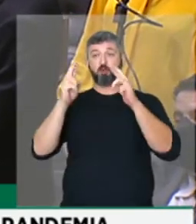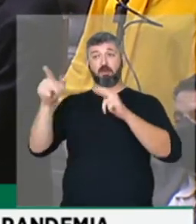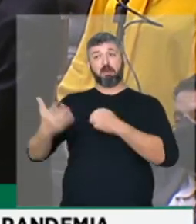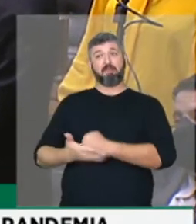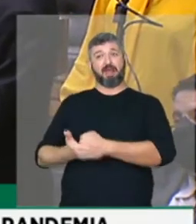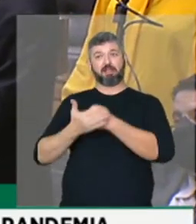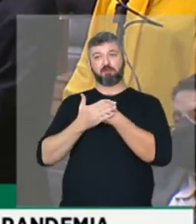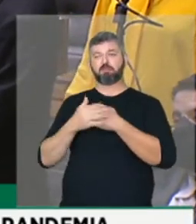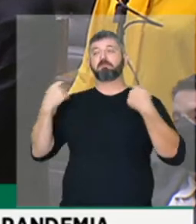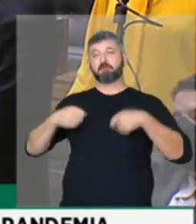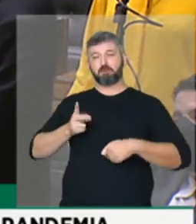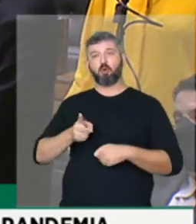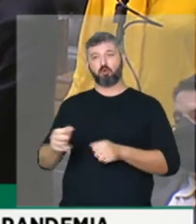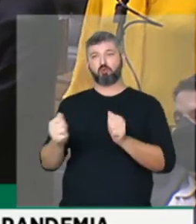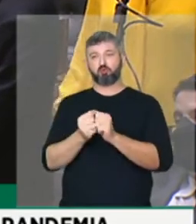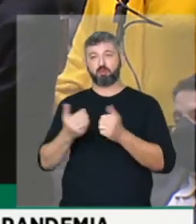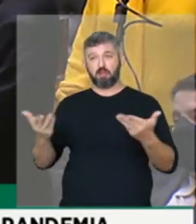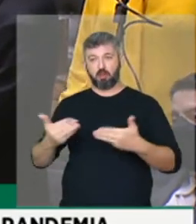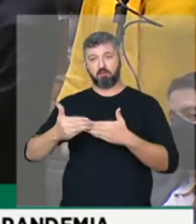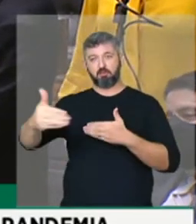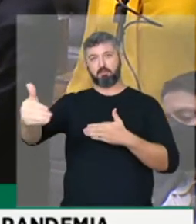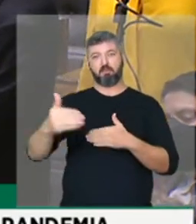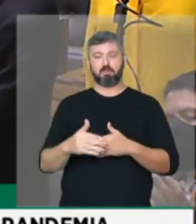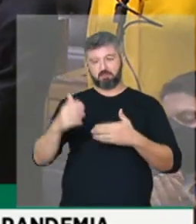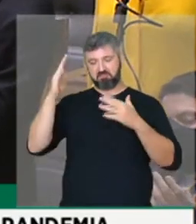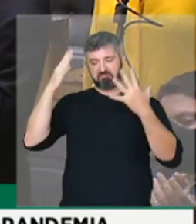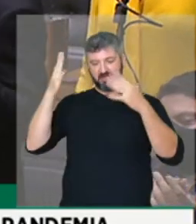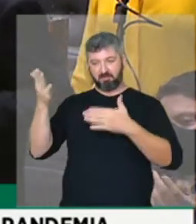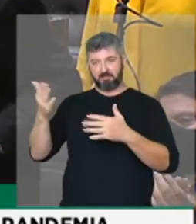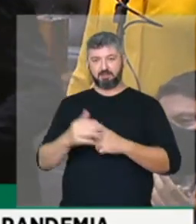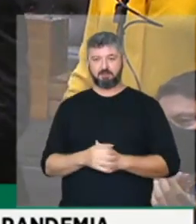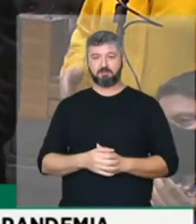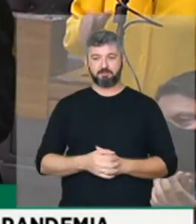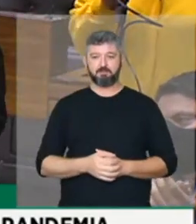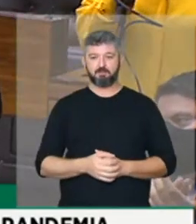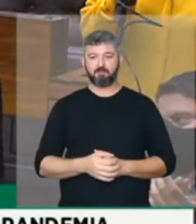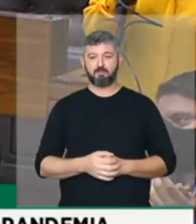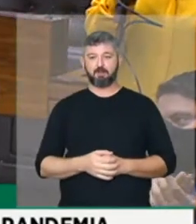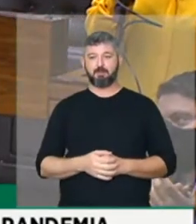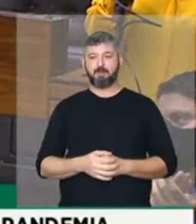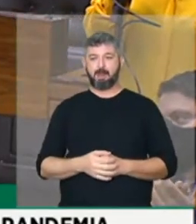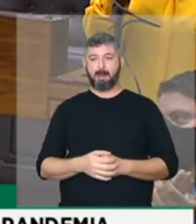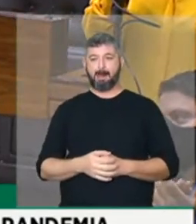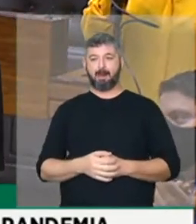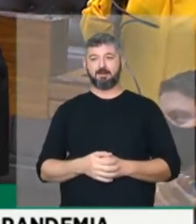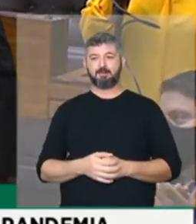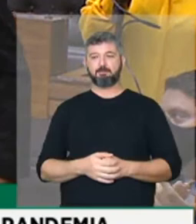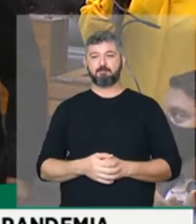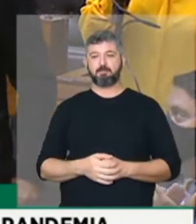CONTAMOS COM V.EXA., É INDISPENSÁVEL PARA O QUE TEMOS PELA FRENTE, PARABÉNS DEPUTADO ANDRÉ FIGUEIREDO. [DEPUTADA]: UM MINUTO PARA SE DESPEDIR DO DEPUTADO